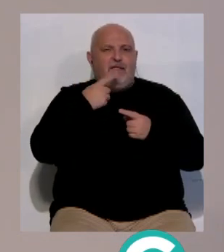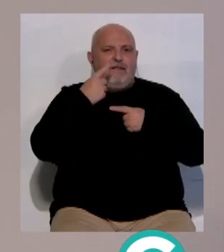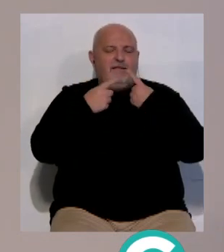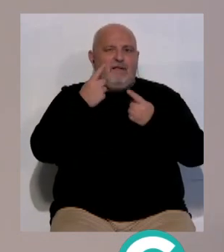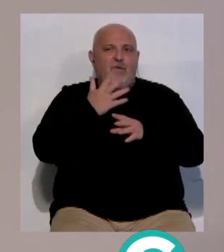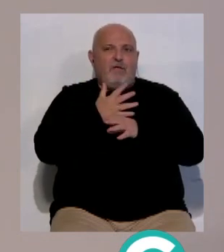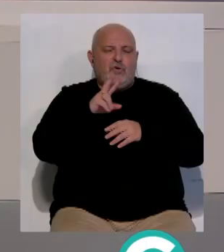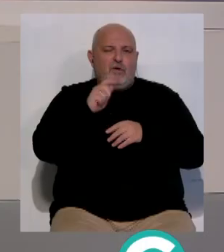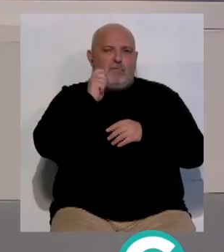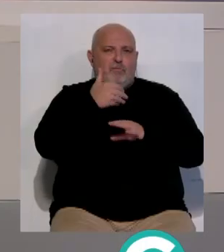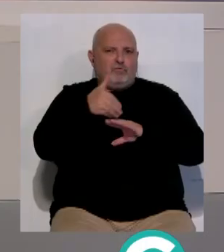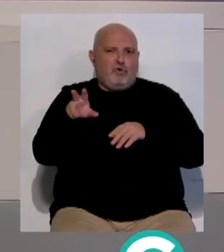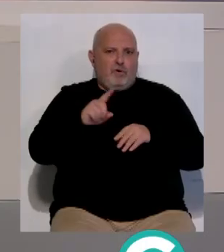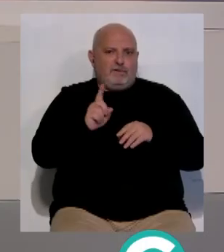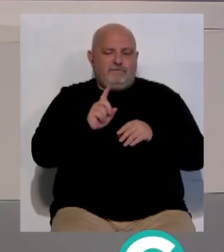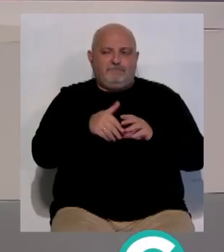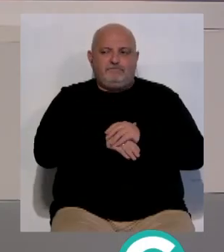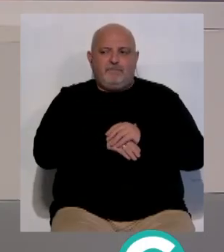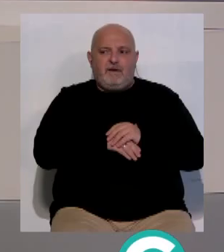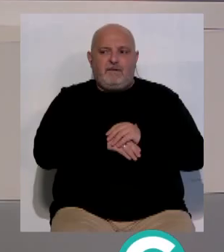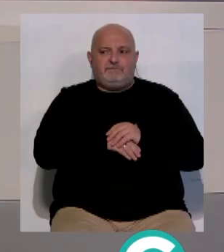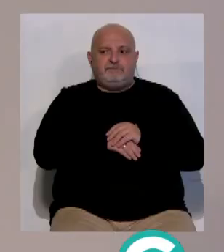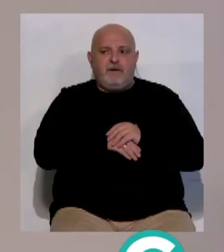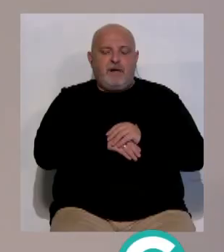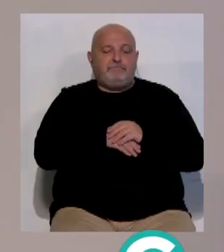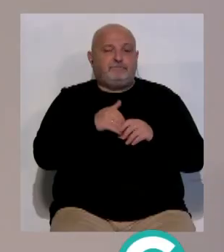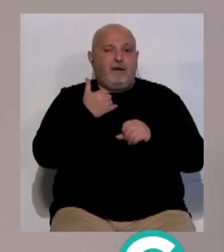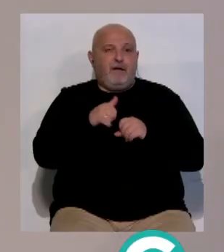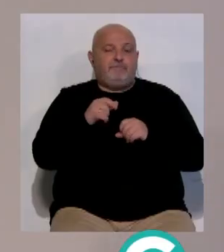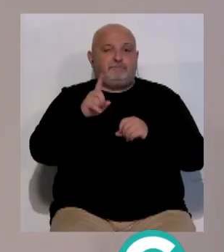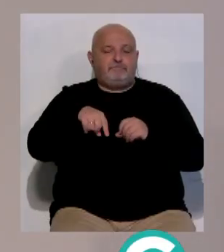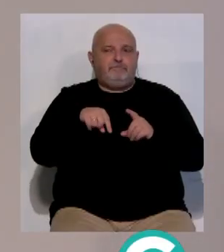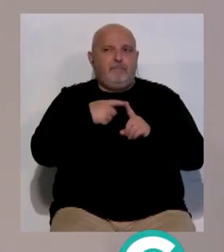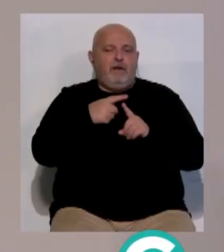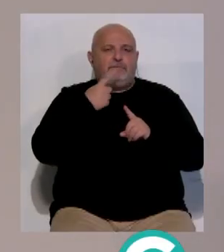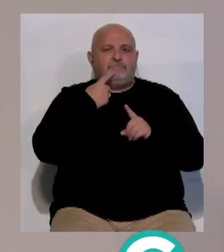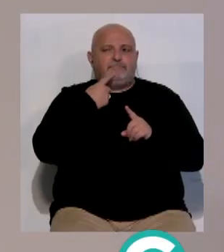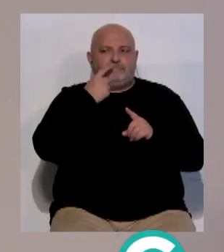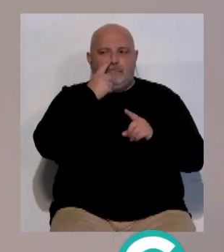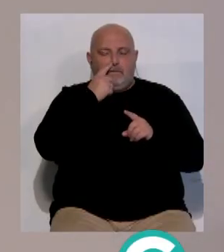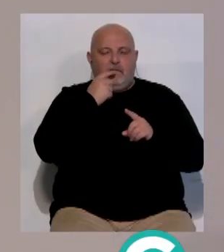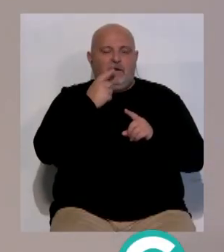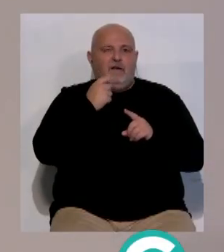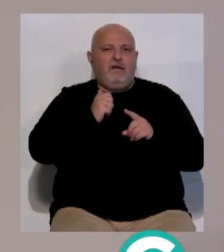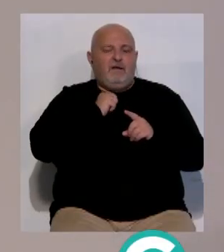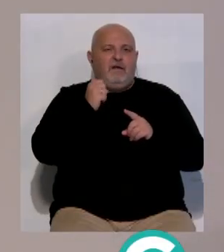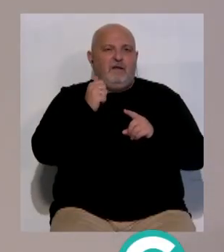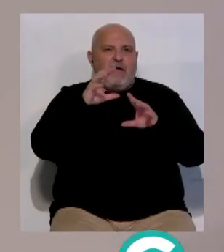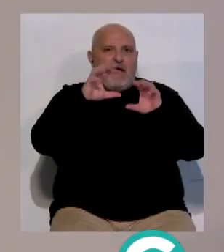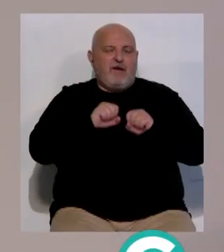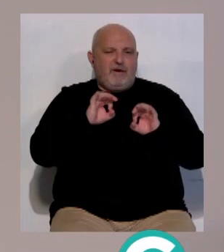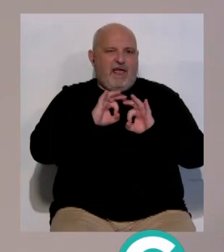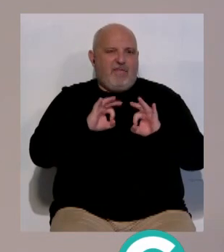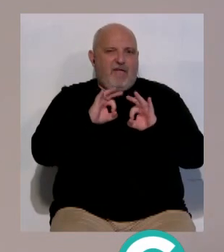jugada no era expulsión y además incluso uno llegó a decir que no vio la agarrón por ningún lado como